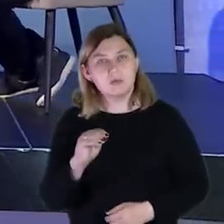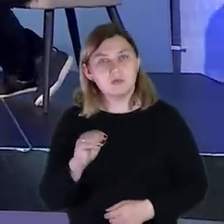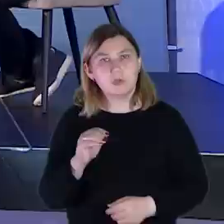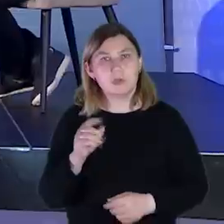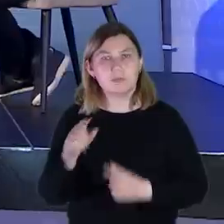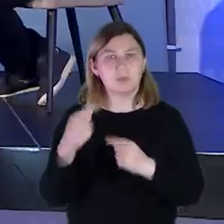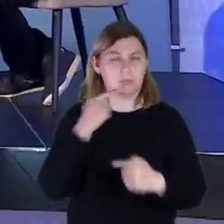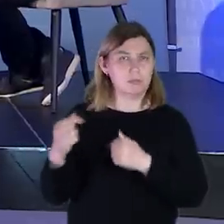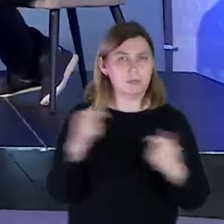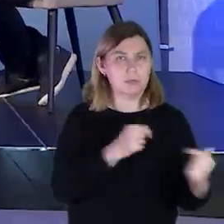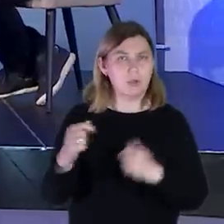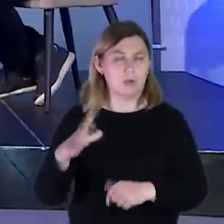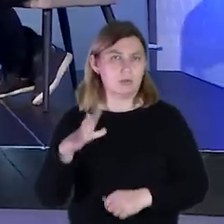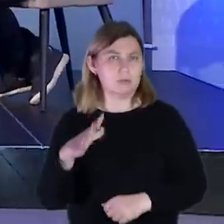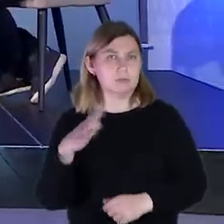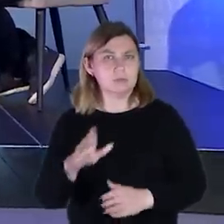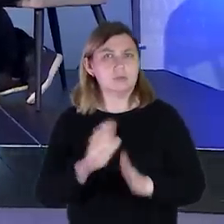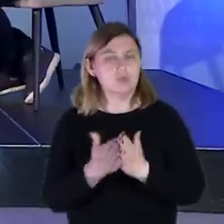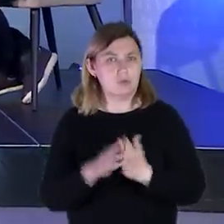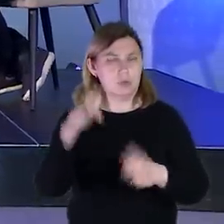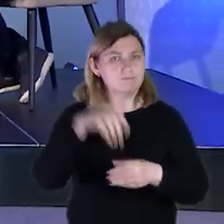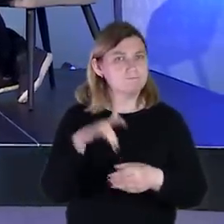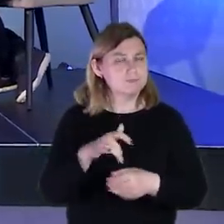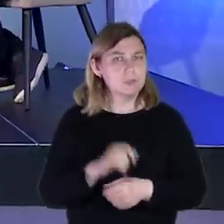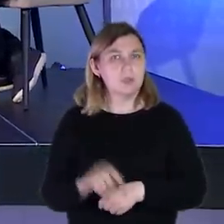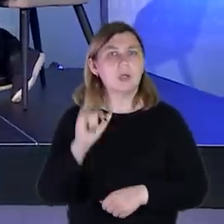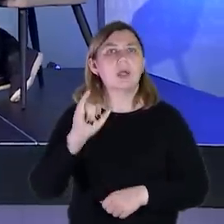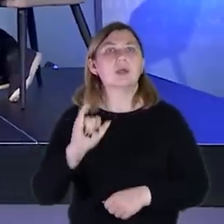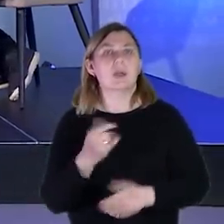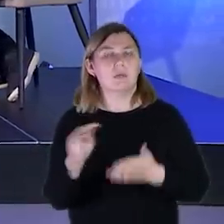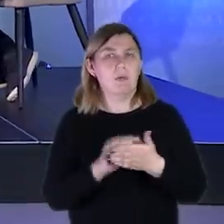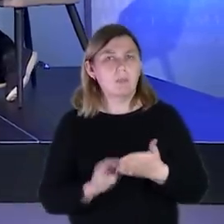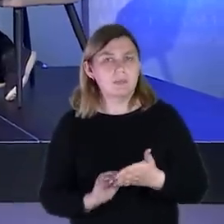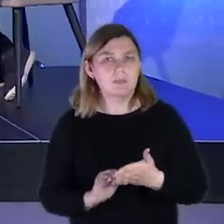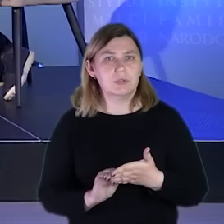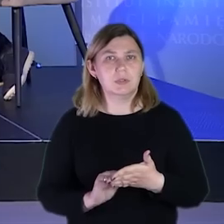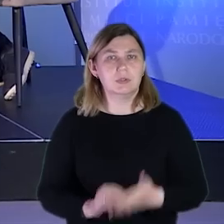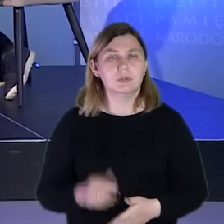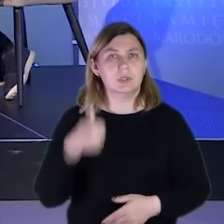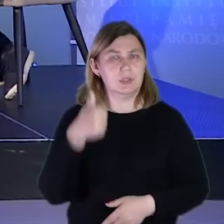dyskusji o samej zawartości książki, o zjawiskach w niej opisywanych, jedno takie